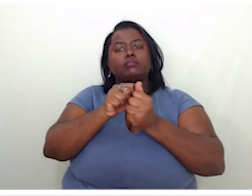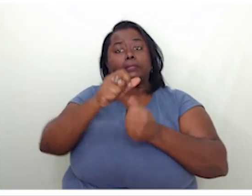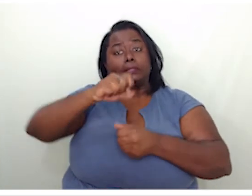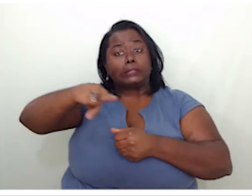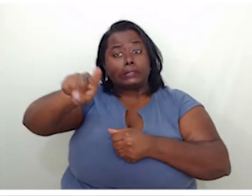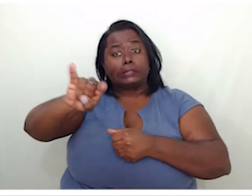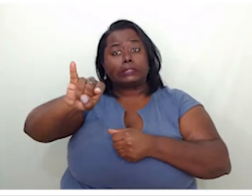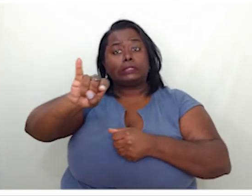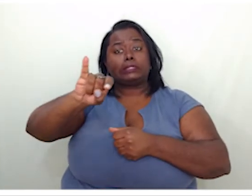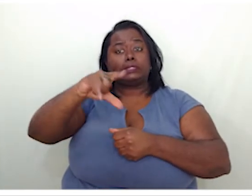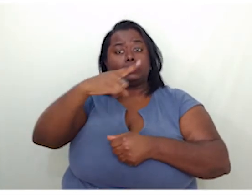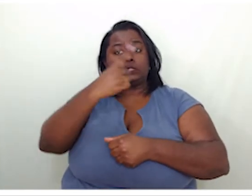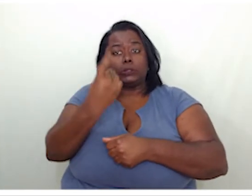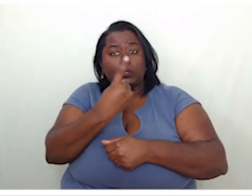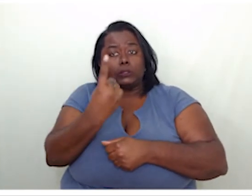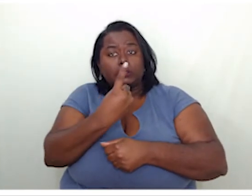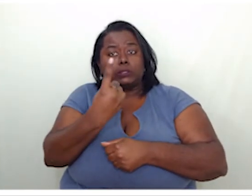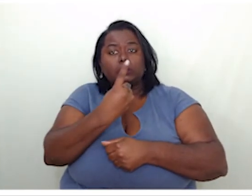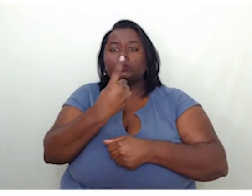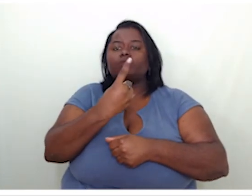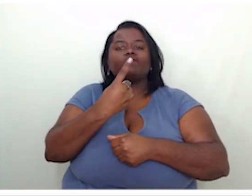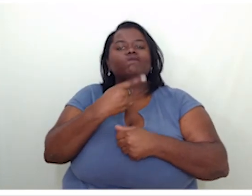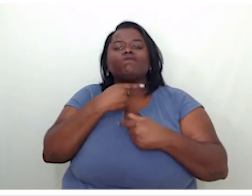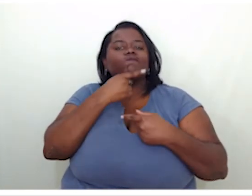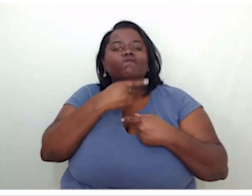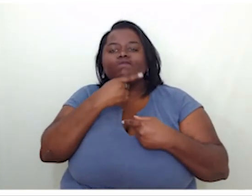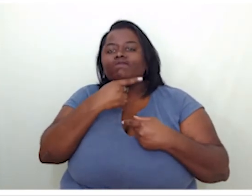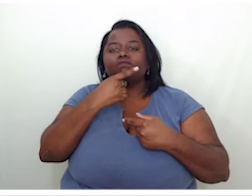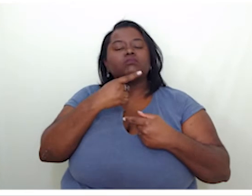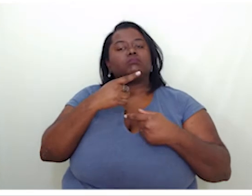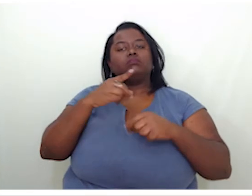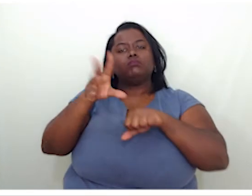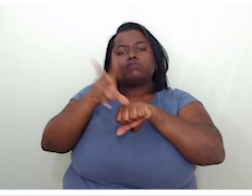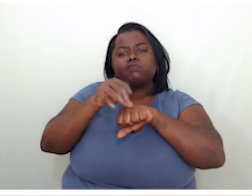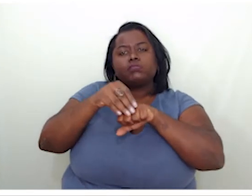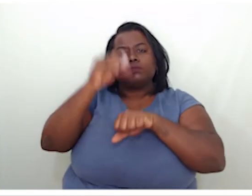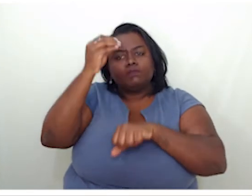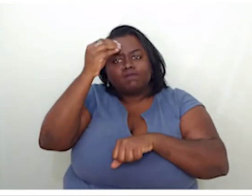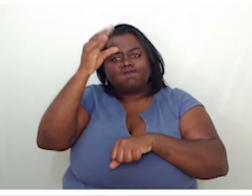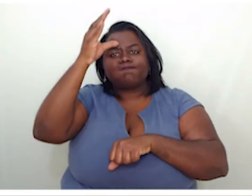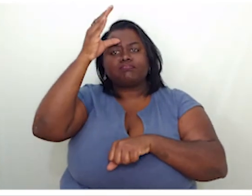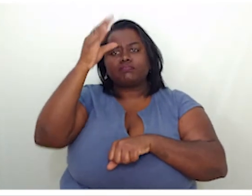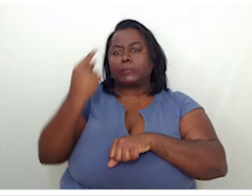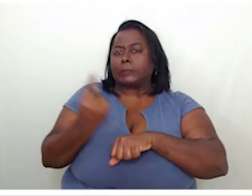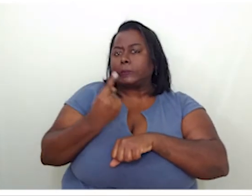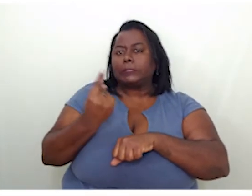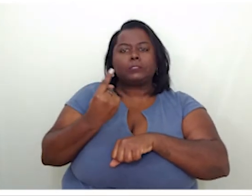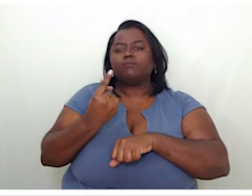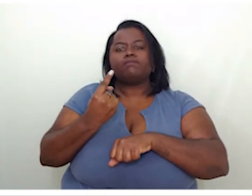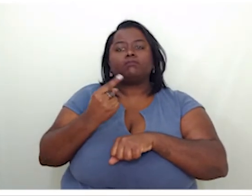Si miramos para la paridad epistémica, fueron observadas, en tareas de aprendizaje conjunta,